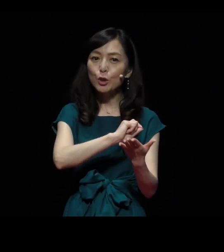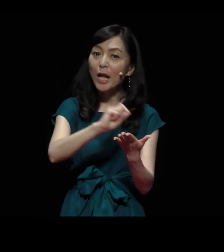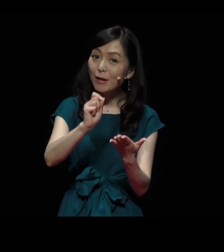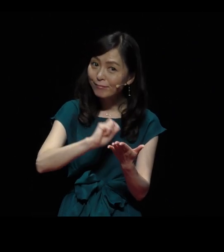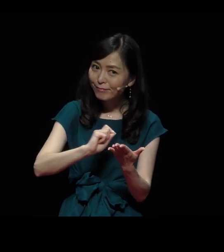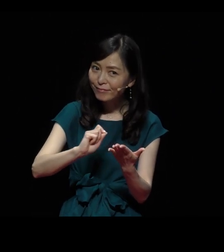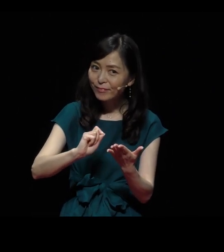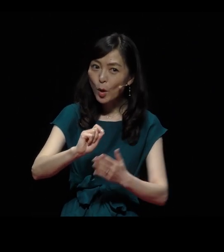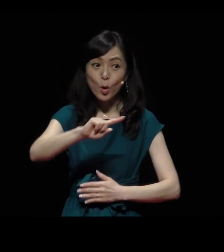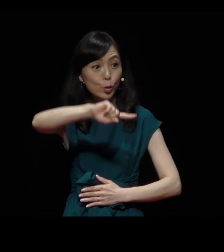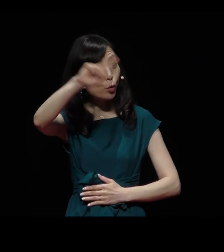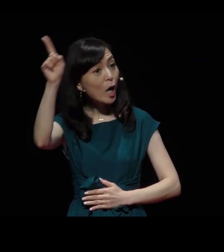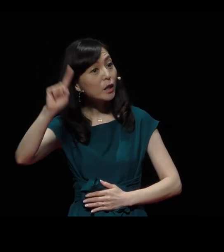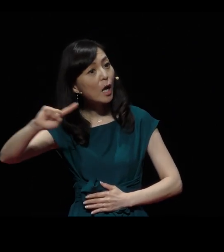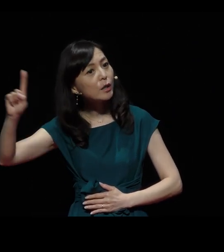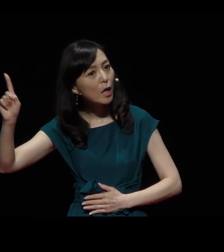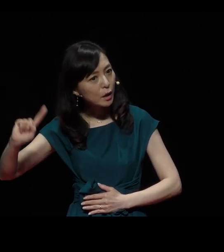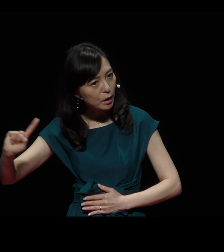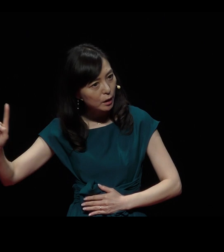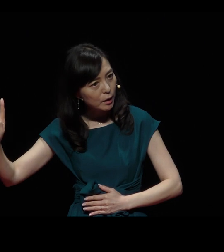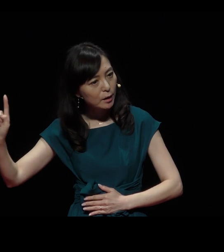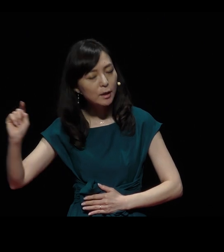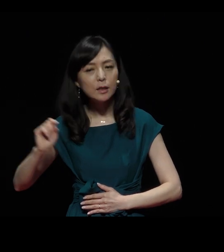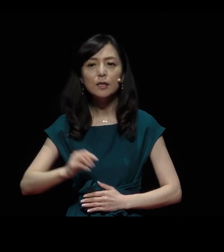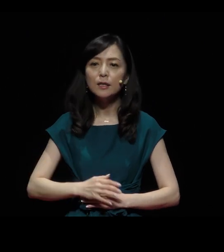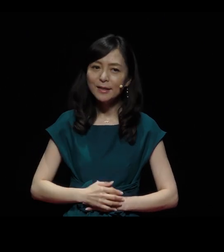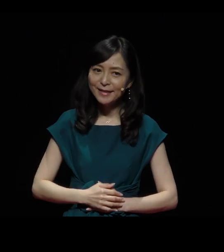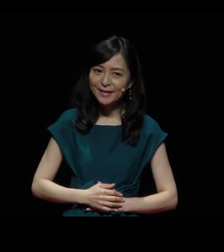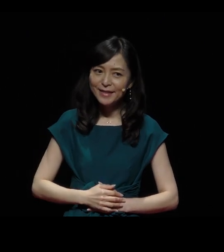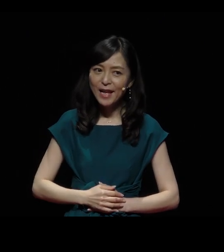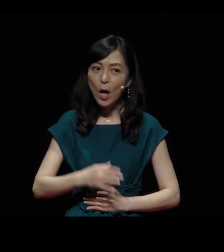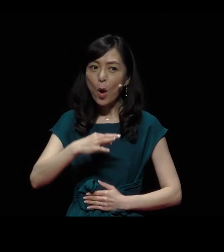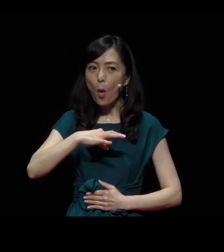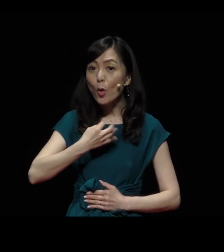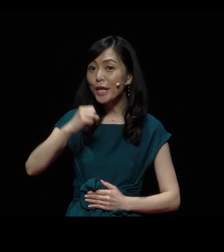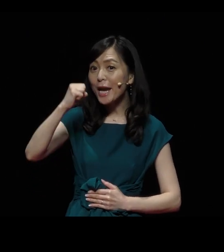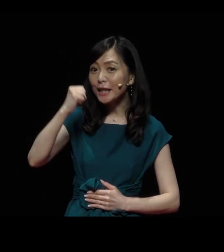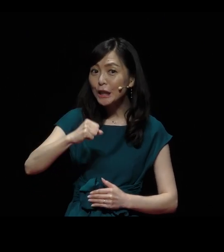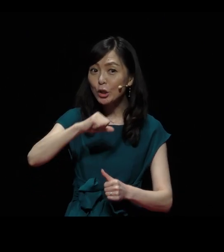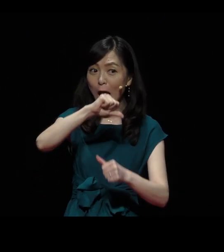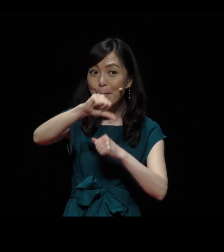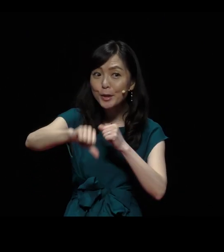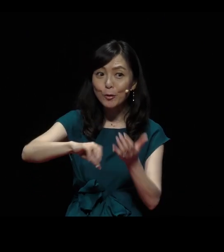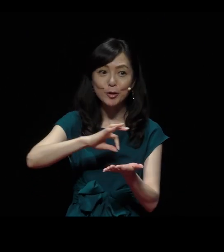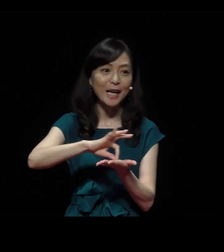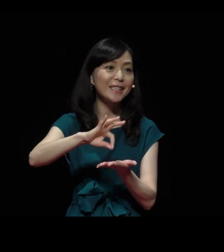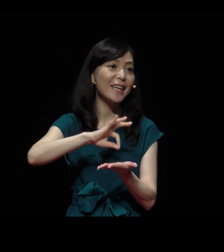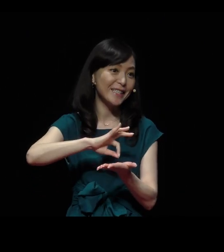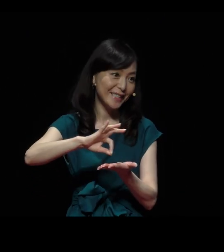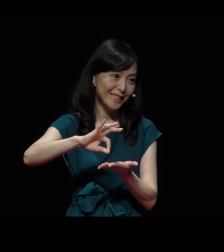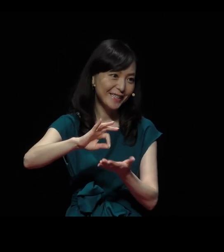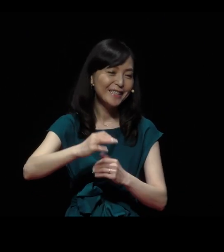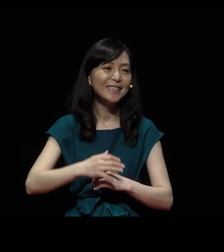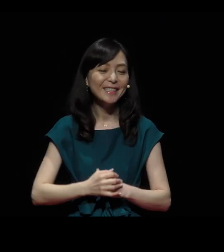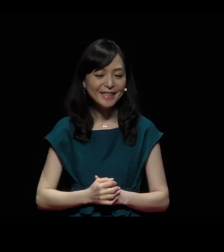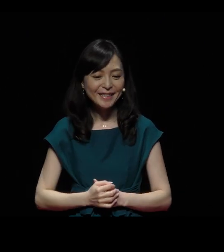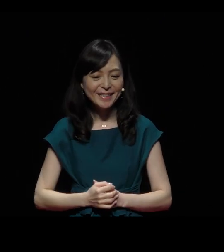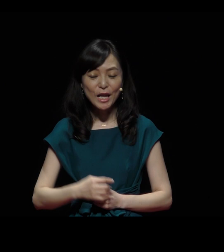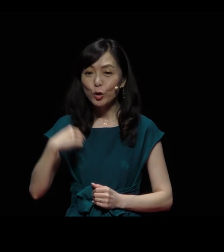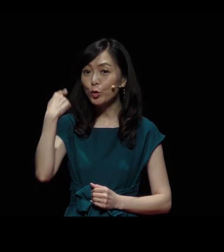Lenguaje escrito. Escribir en el aire. Usar aplicaciones de reconocimiento de voz.